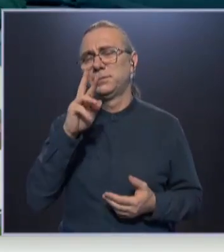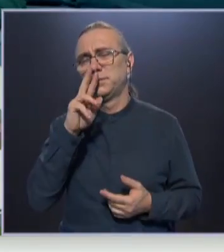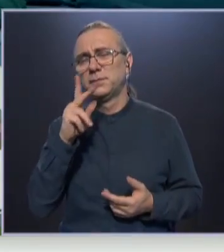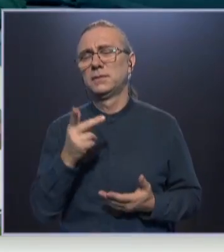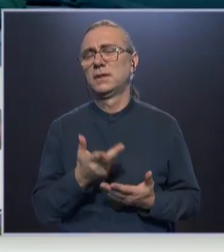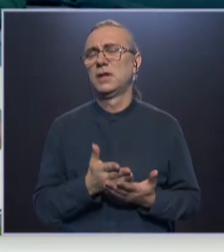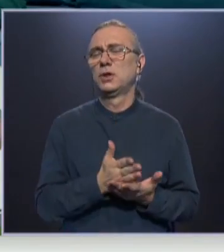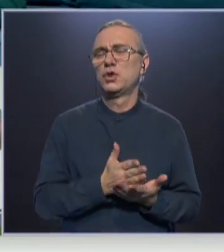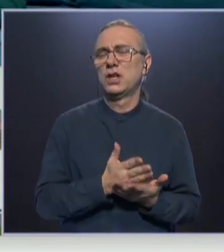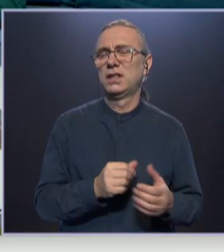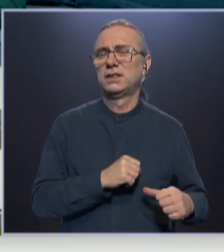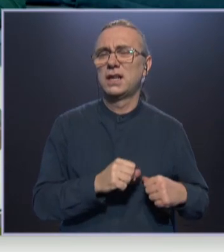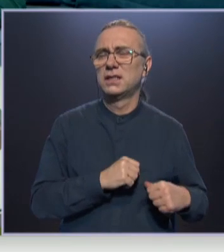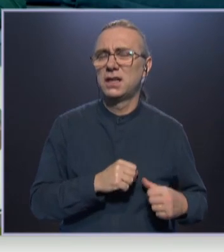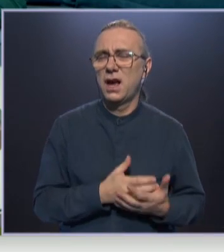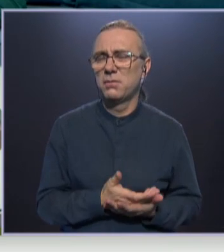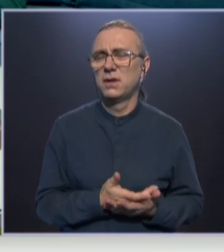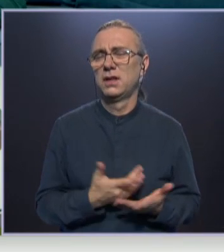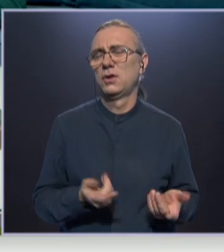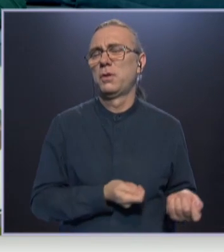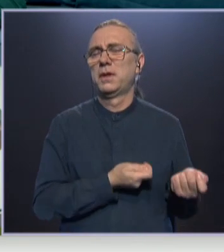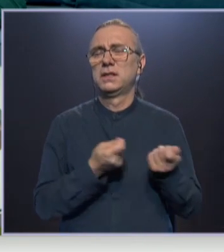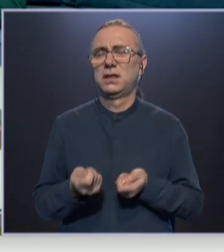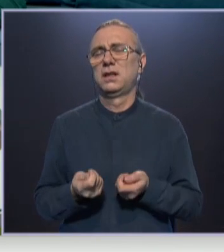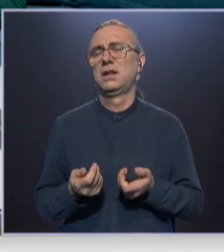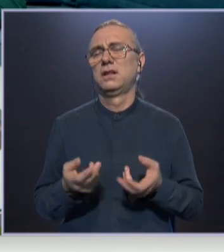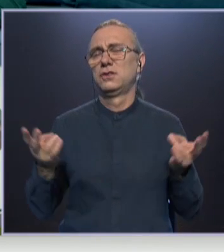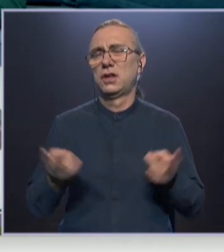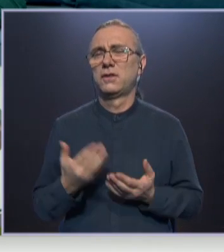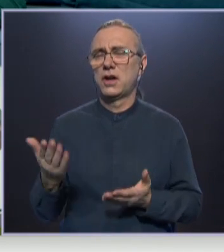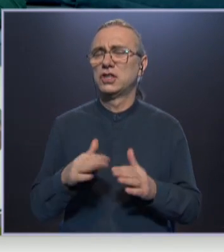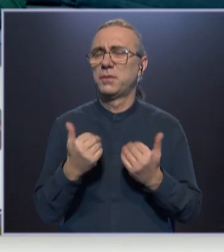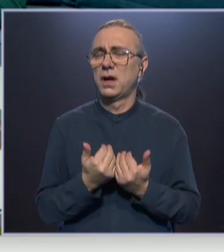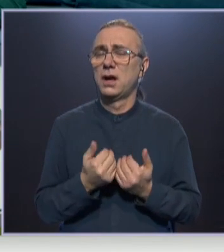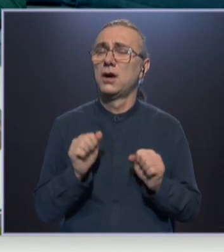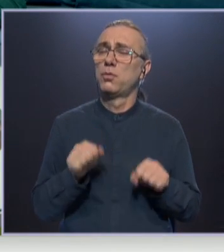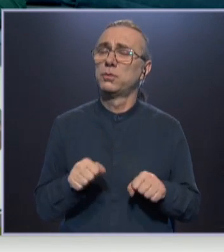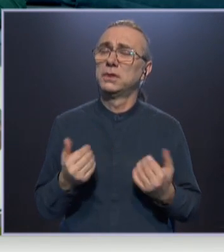которые столько невзгод принесли на душу И вашу семью теперь это может быть и надо предложить